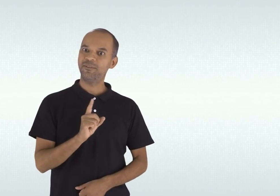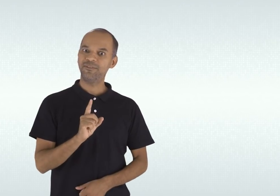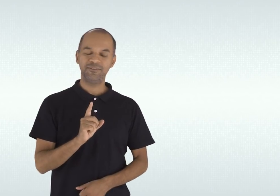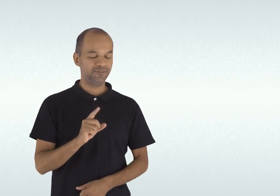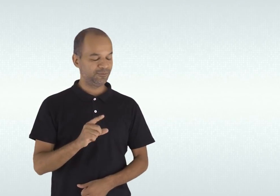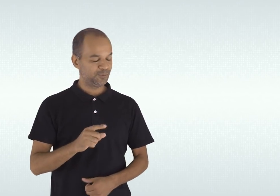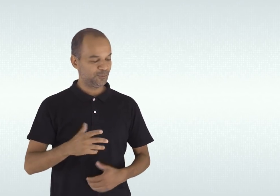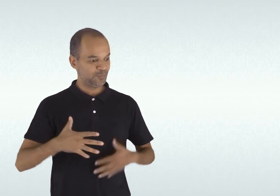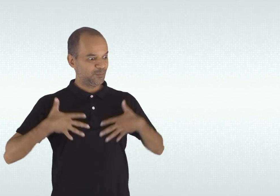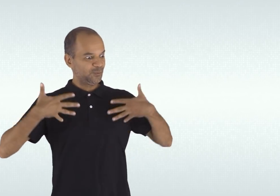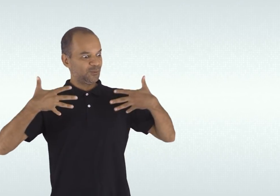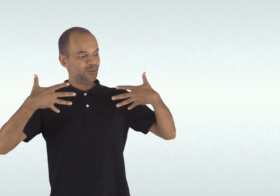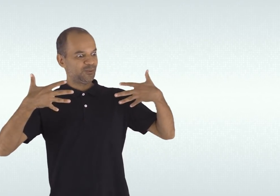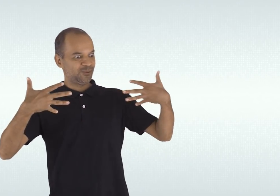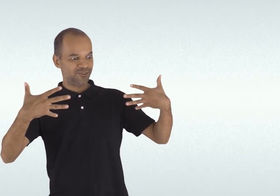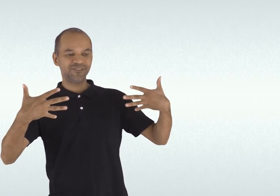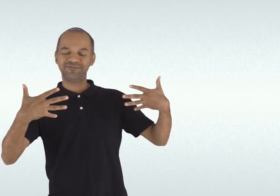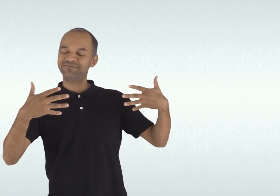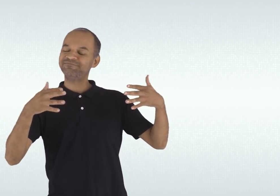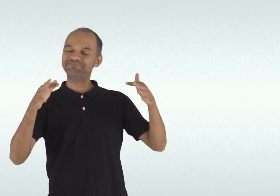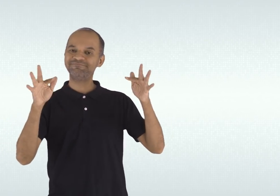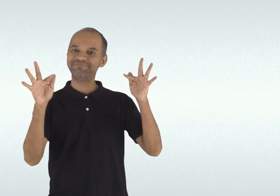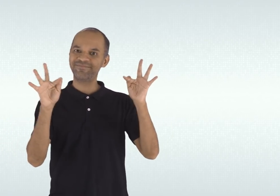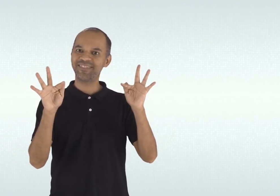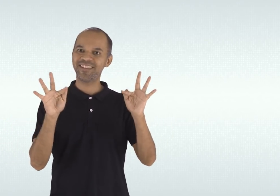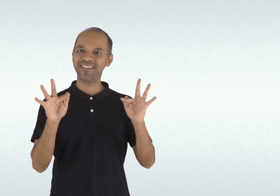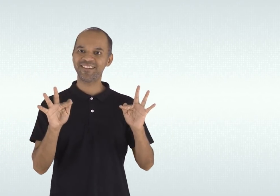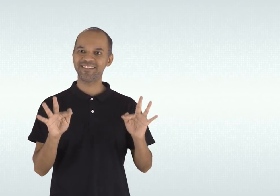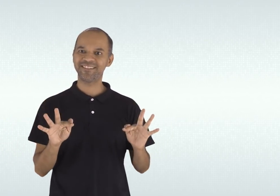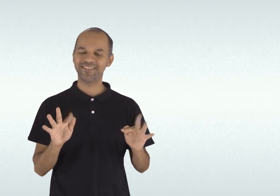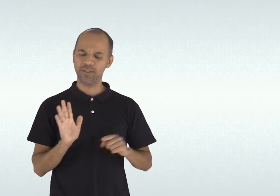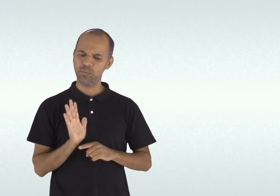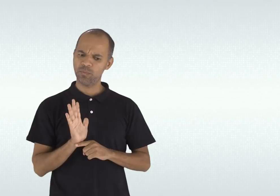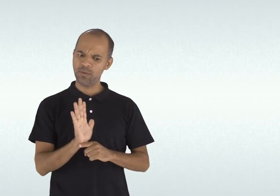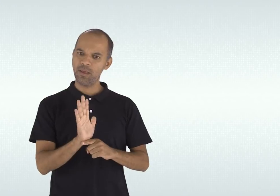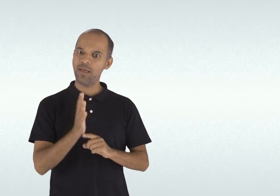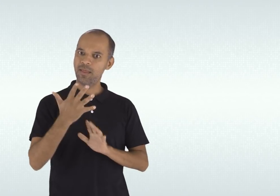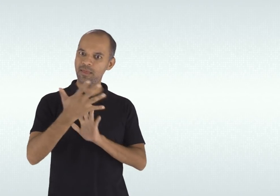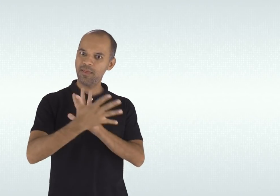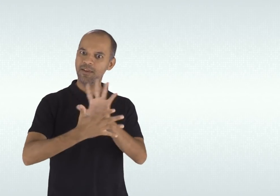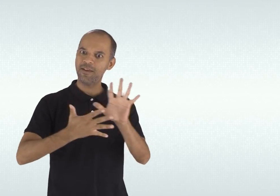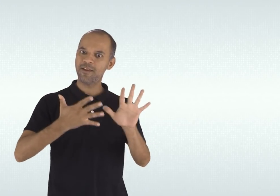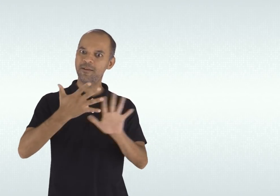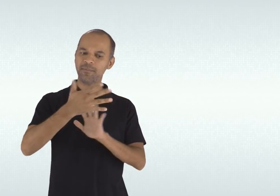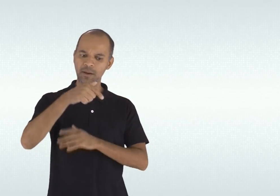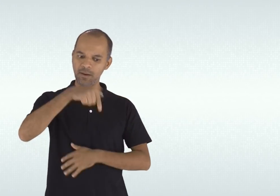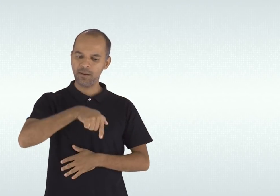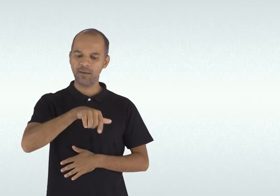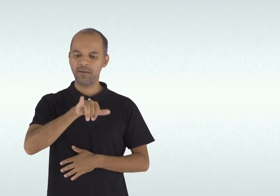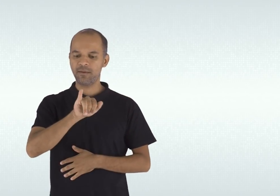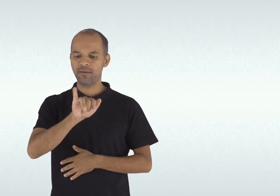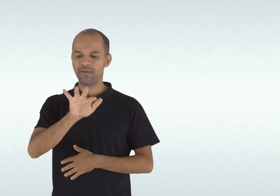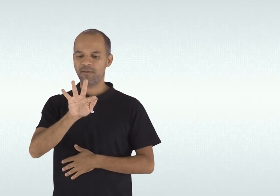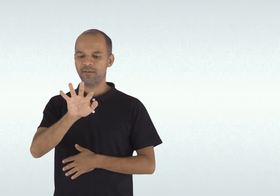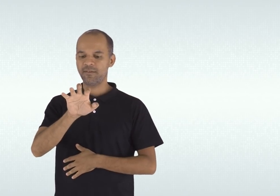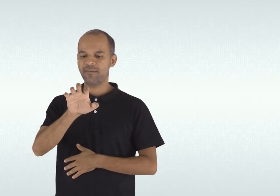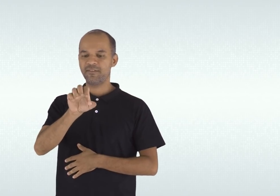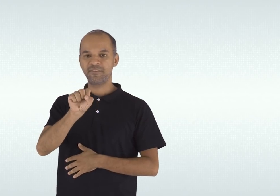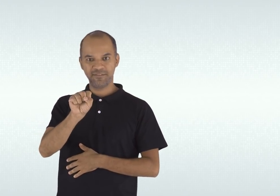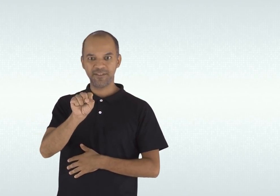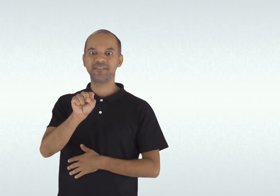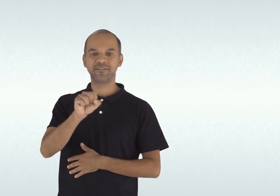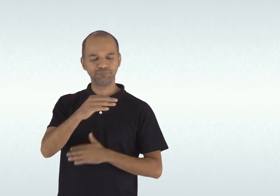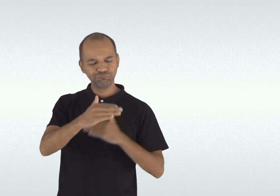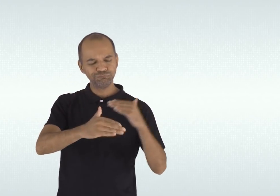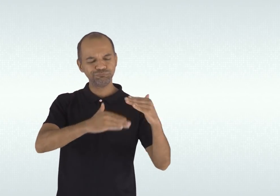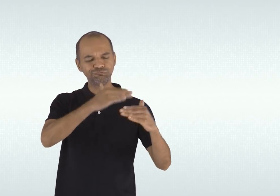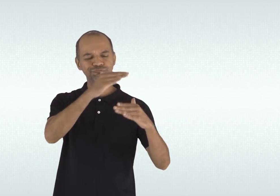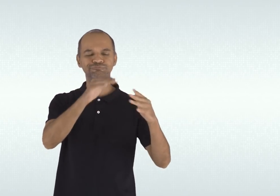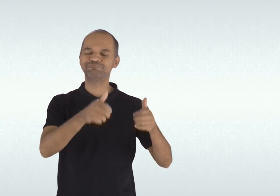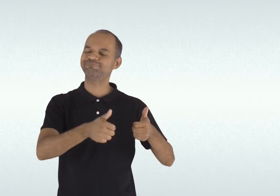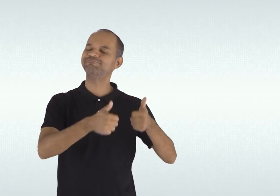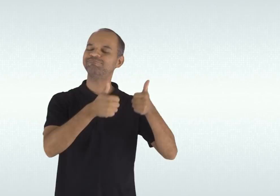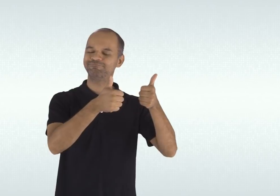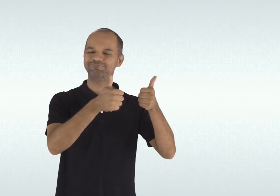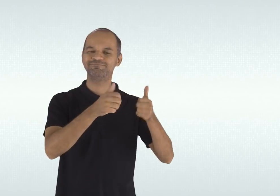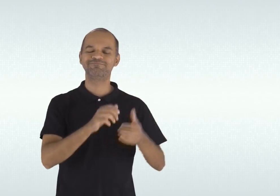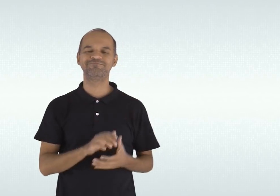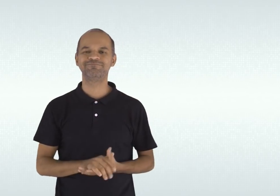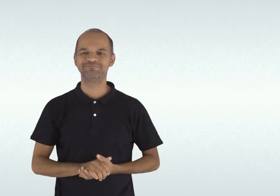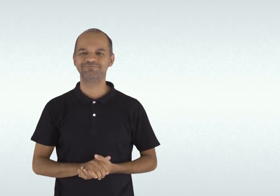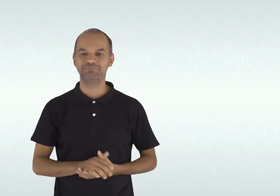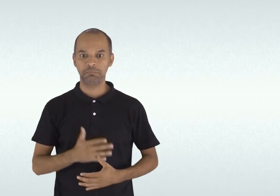Foi uma surpresa e é uma grande felicidade pra mim contribuir para o fortalecimento da Libras do Ifes.